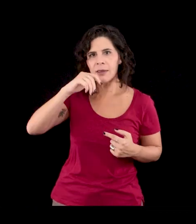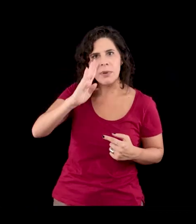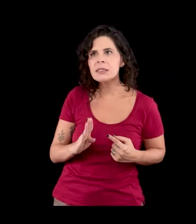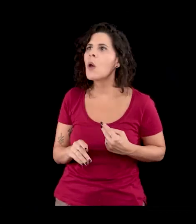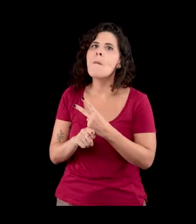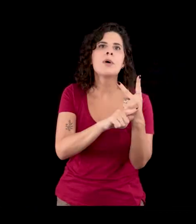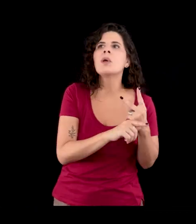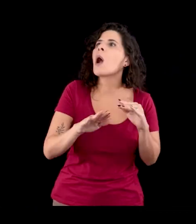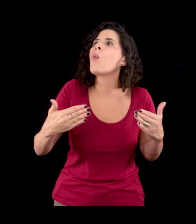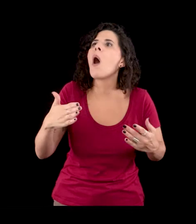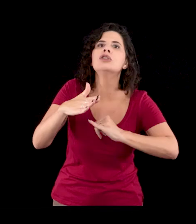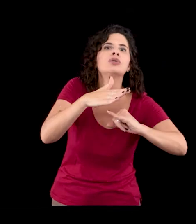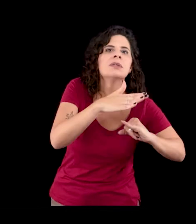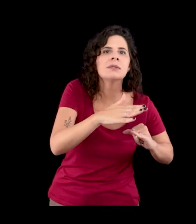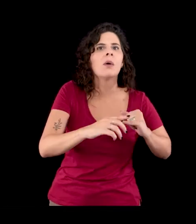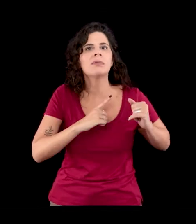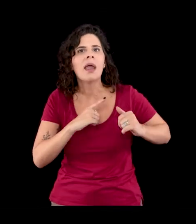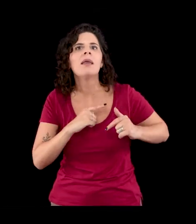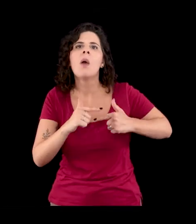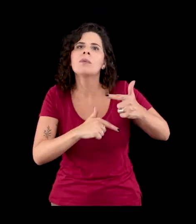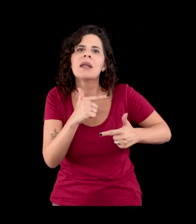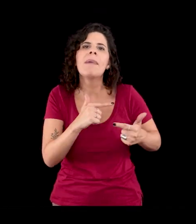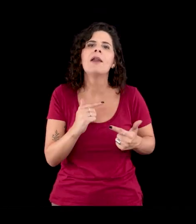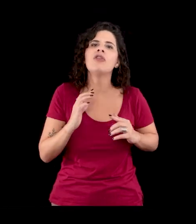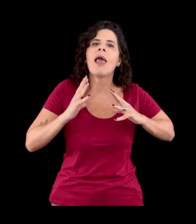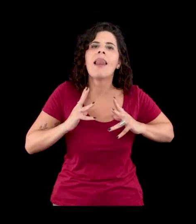que faça trabalho com os documentos dos artistas –